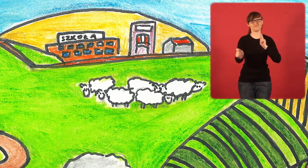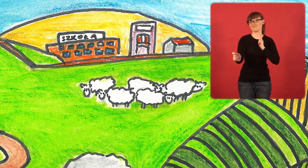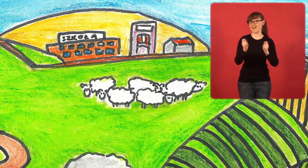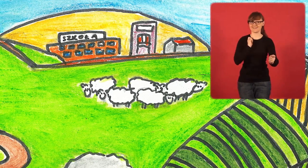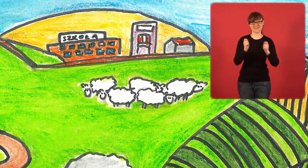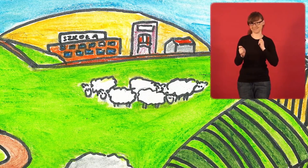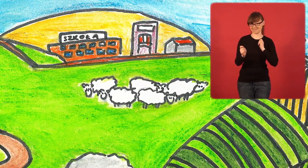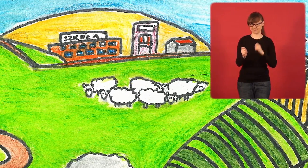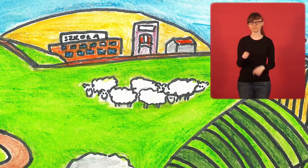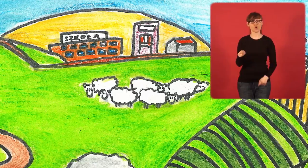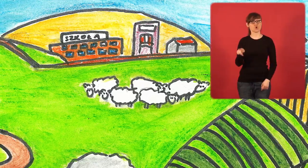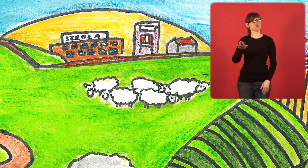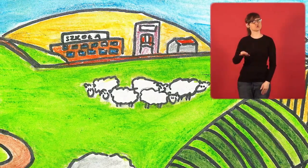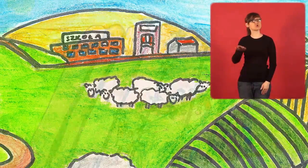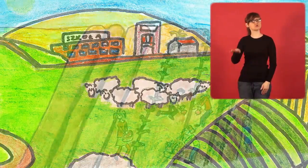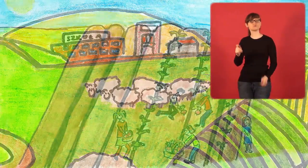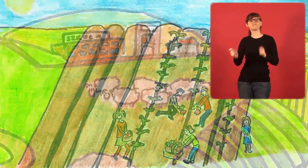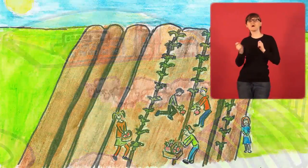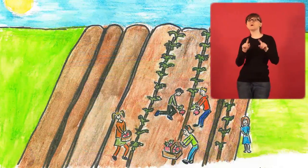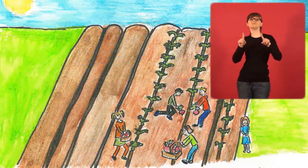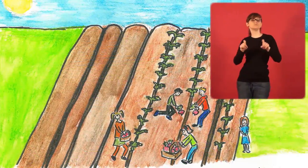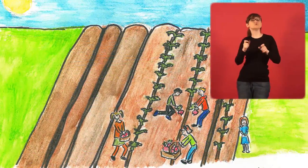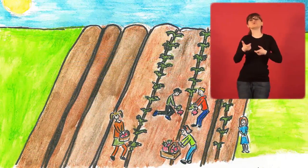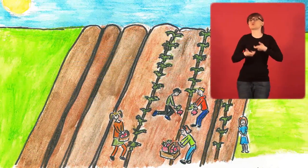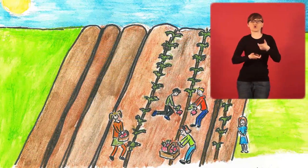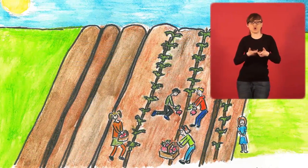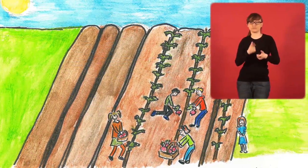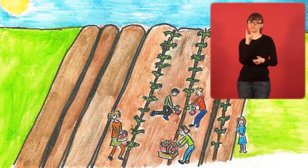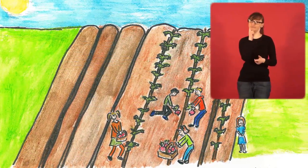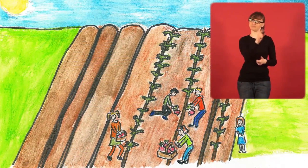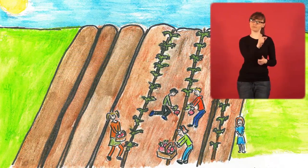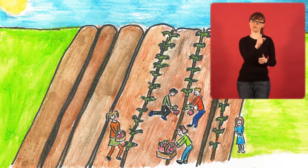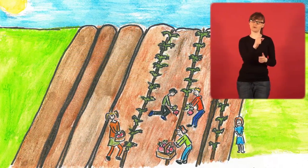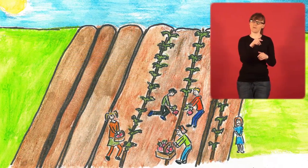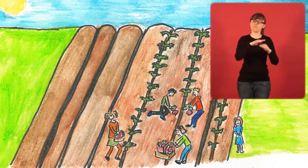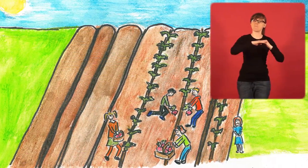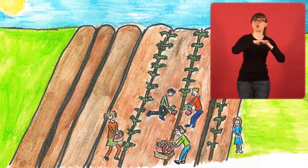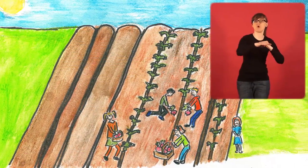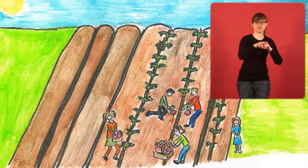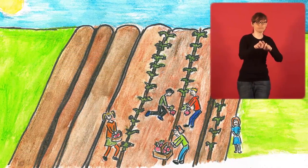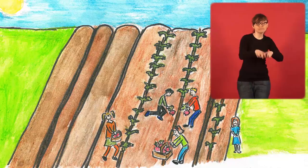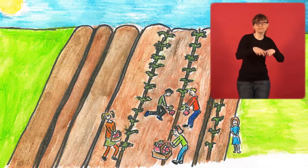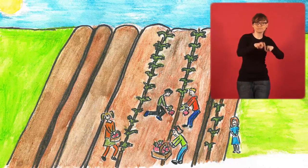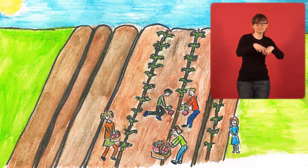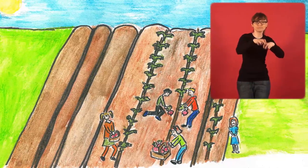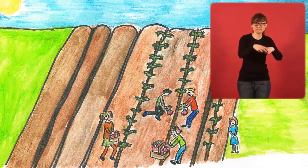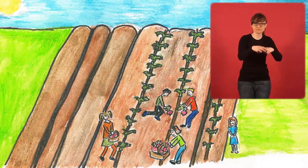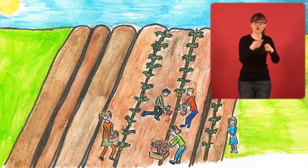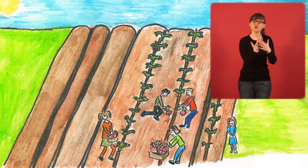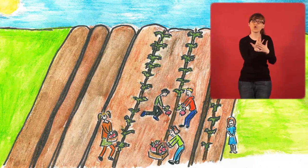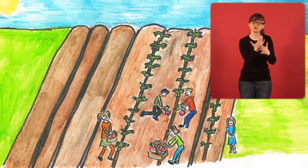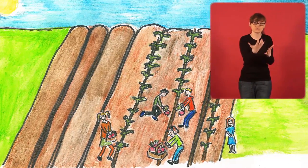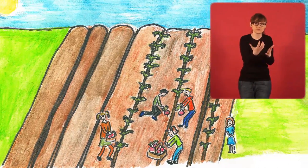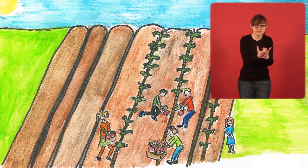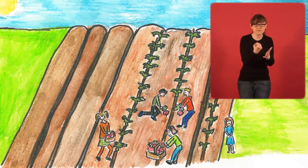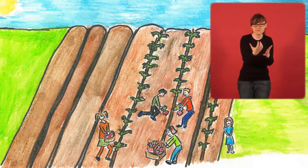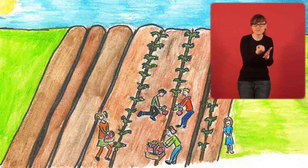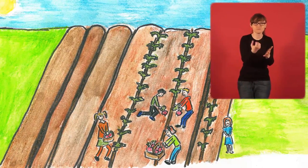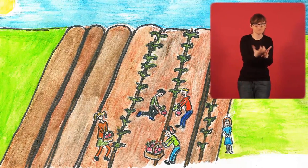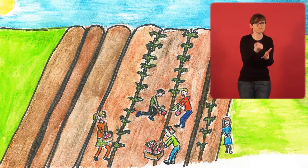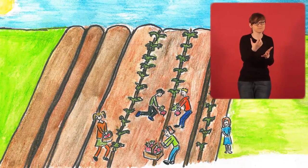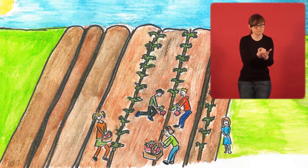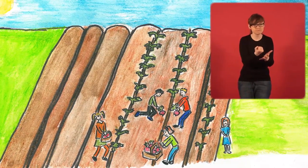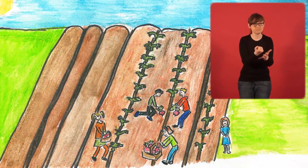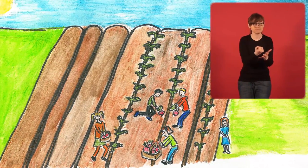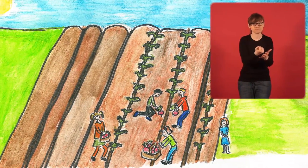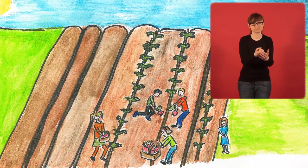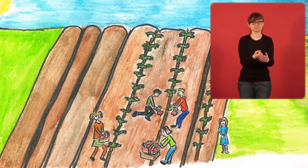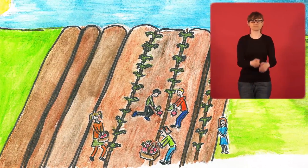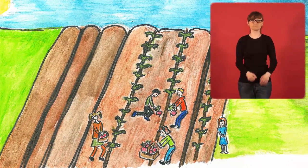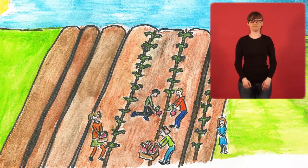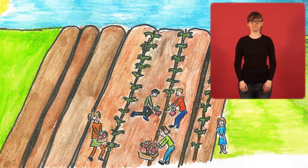Zaczęły się wakacje. Dzieci pomagały rodzicom plewić rzepę. Każde dziecko w Bullerbyn to robi.